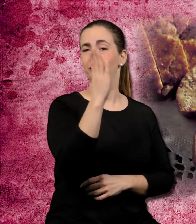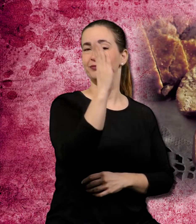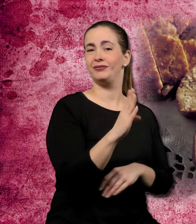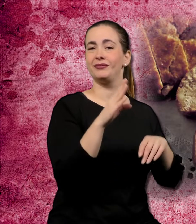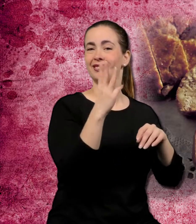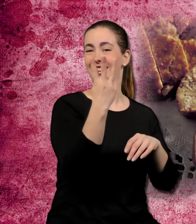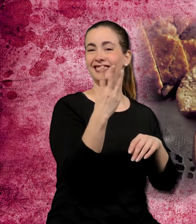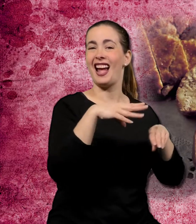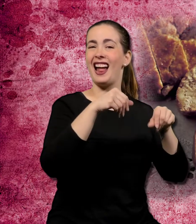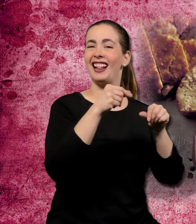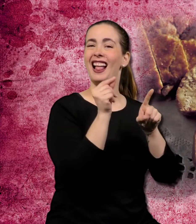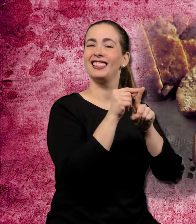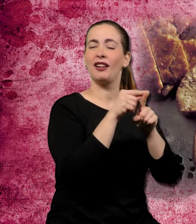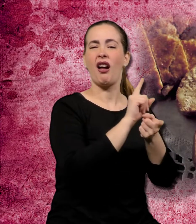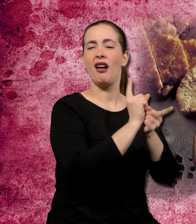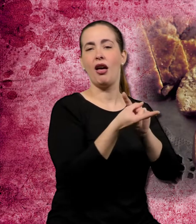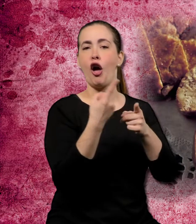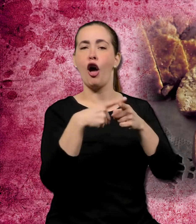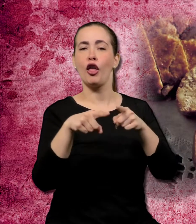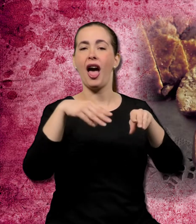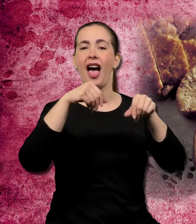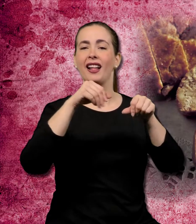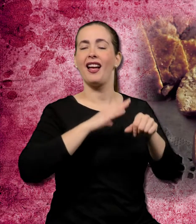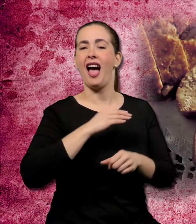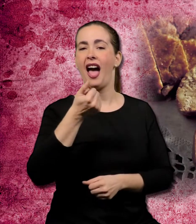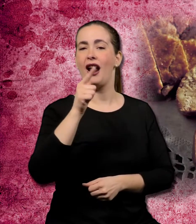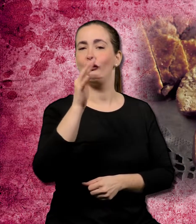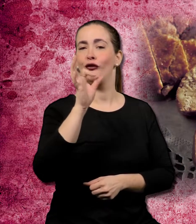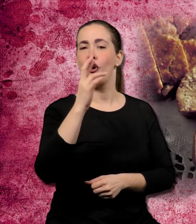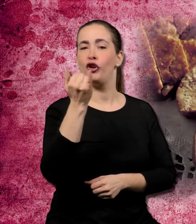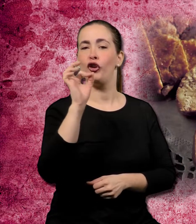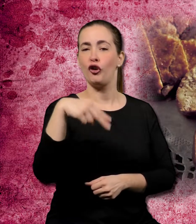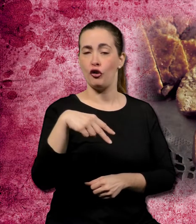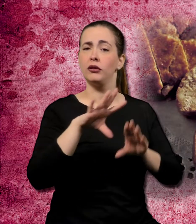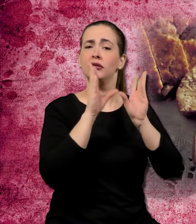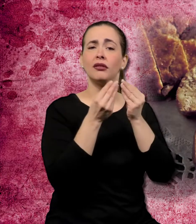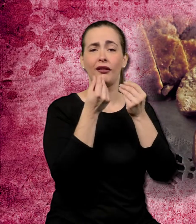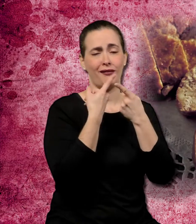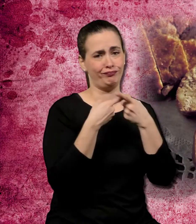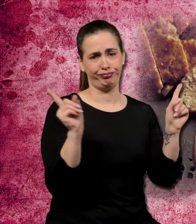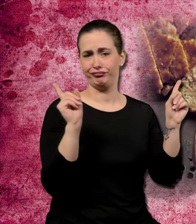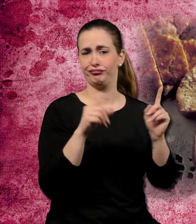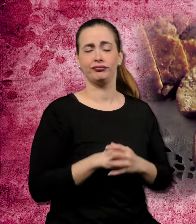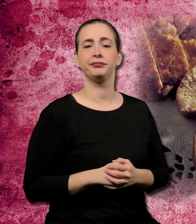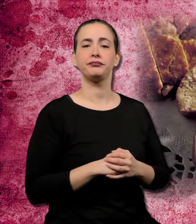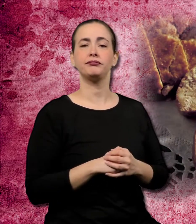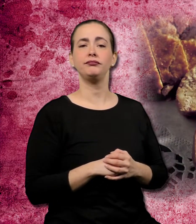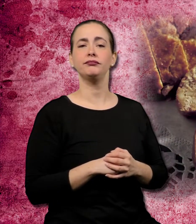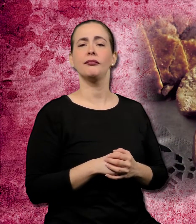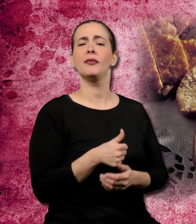Si substituïu una tercera part de la farina de blat per farina de fajol, obtindreu un carquinyoli amb un sabor molt particular.